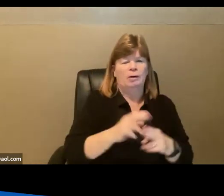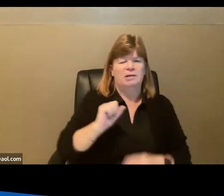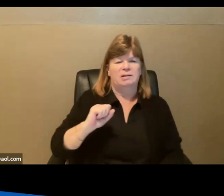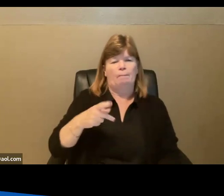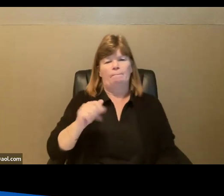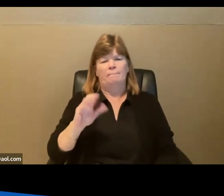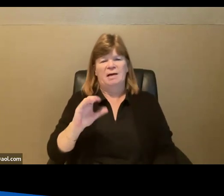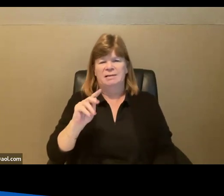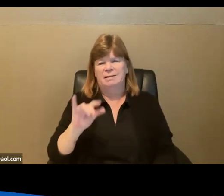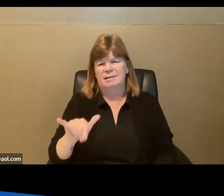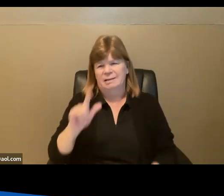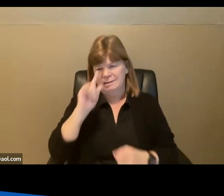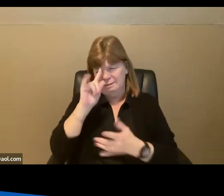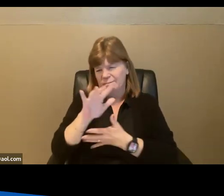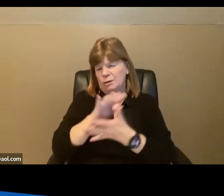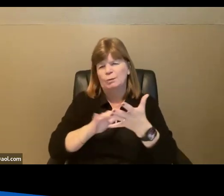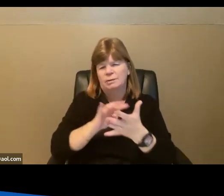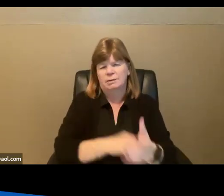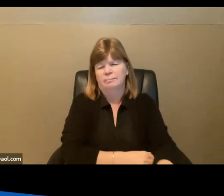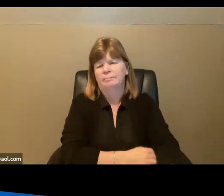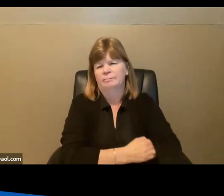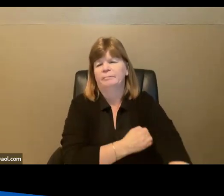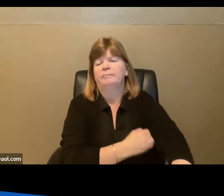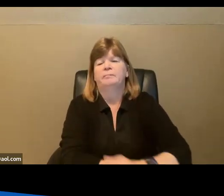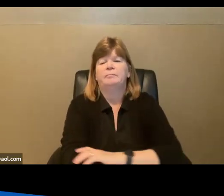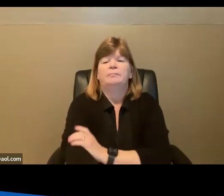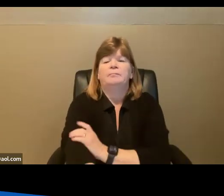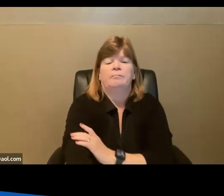Se vuelve muy confuso para la gente de lo que estamos hablando. Intento aclararlo.